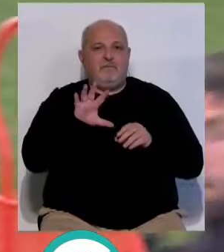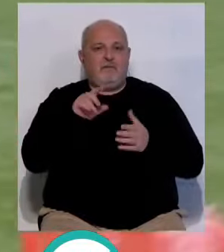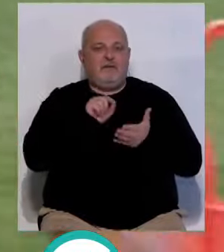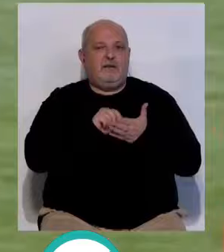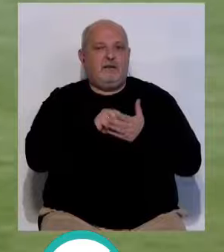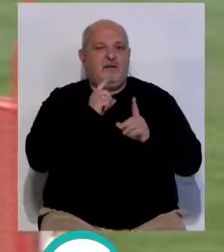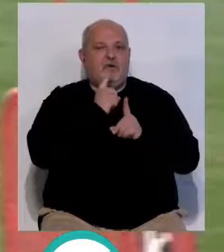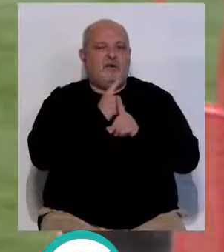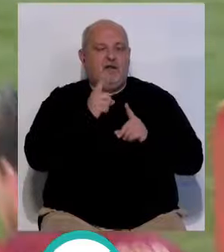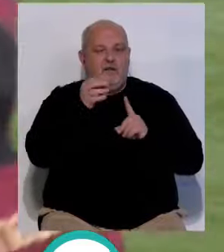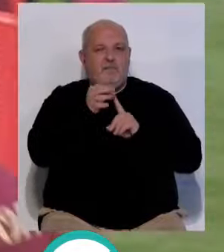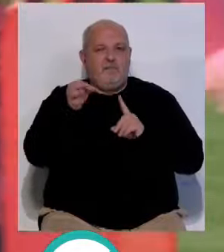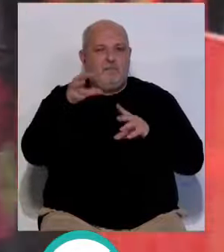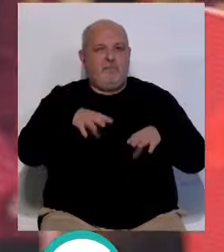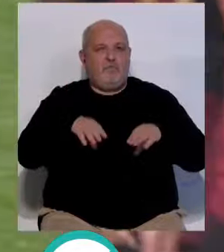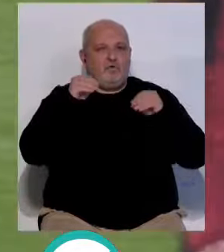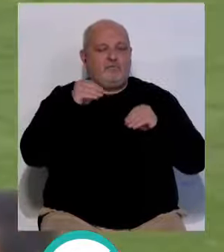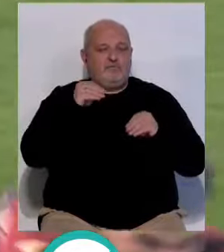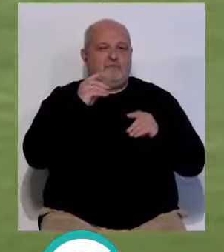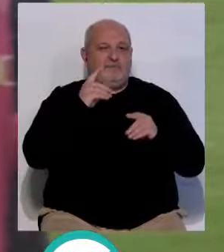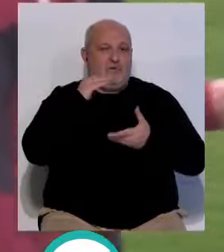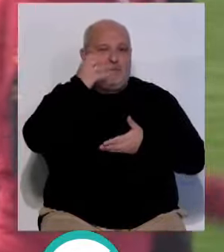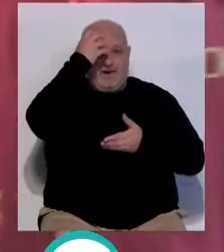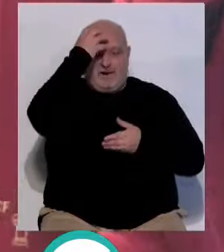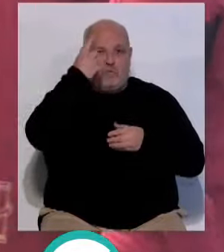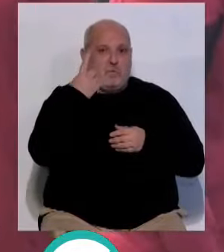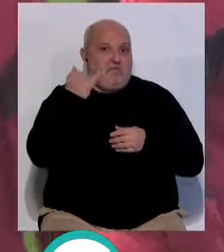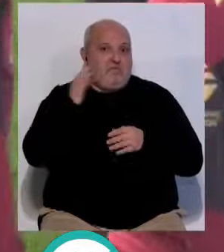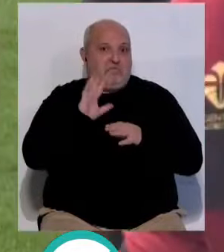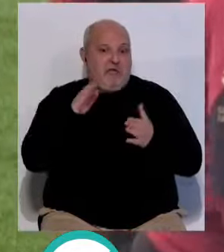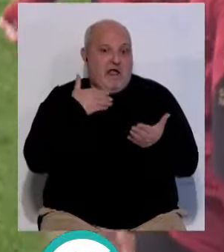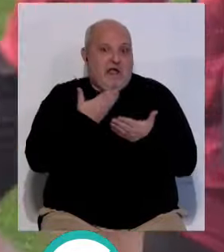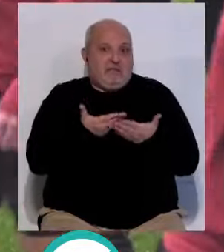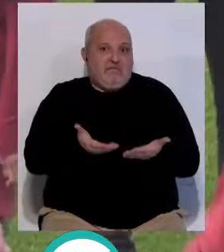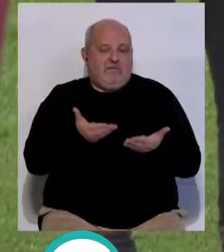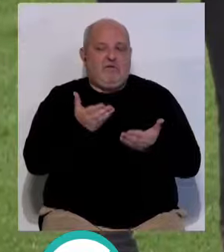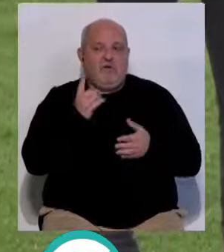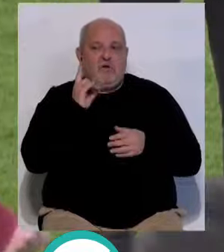gananda del duero con aquel partido en el que además fue muy destacado hizo el gol y no era